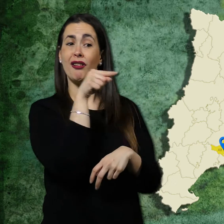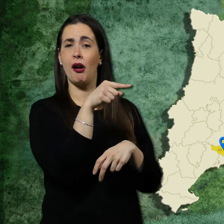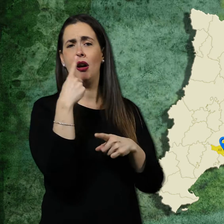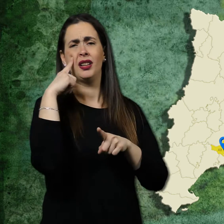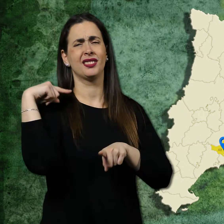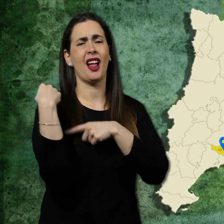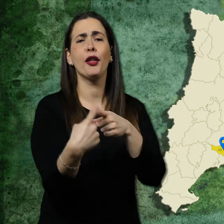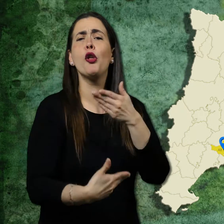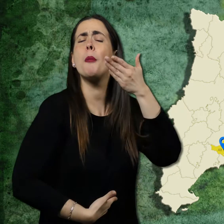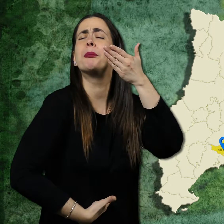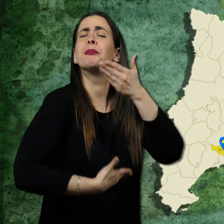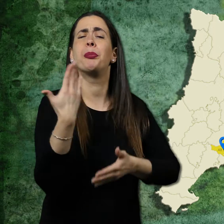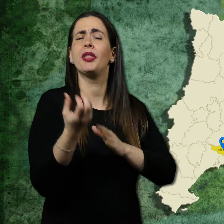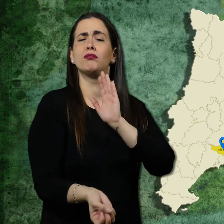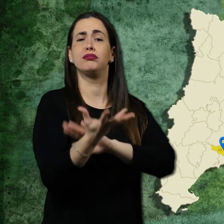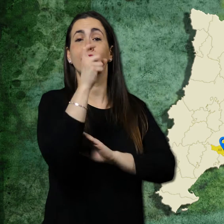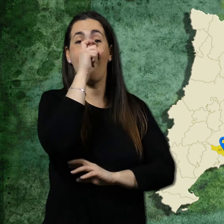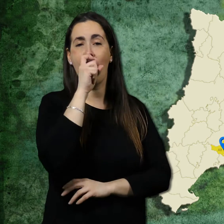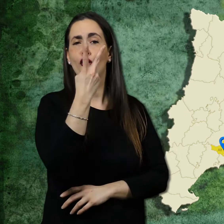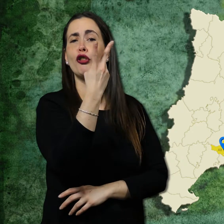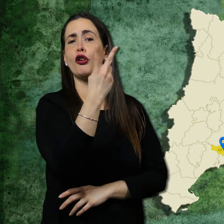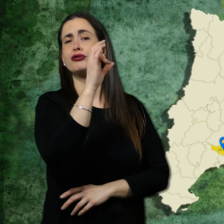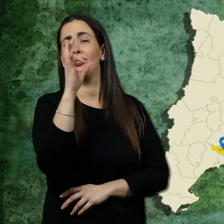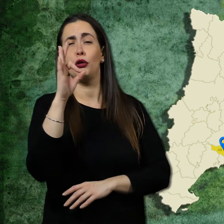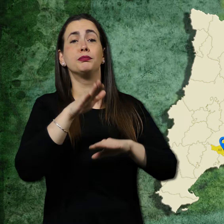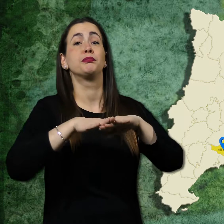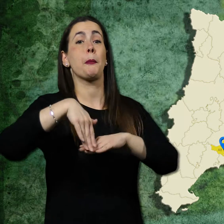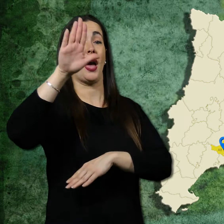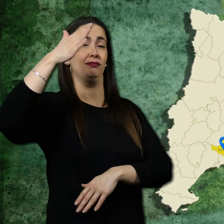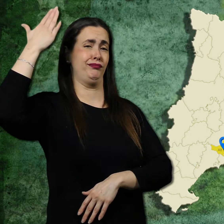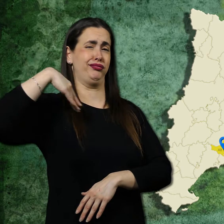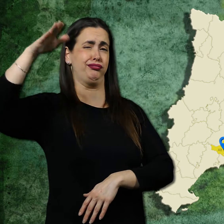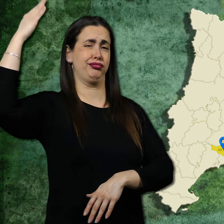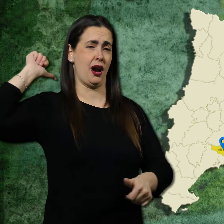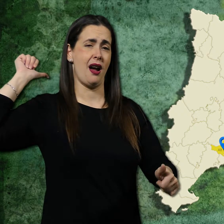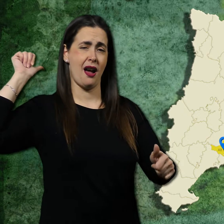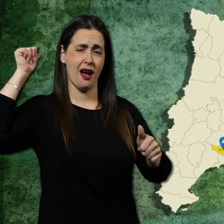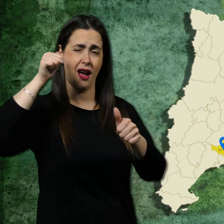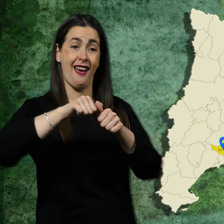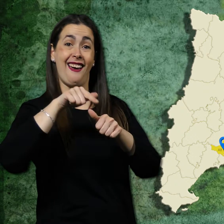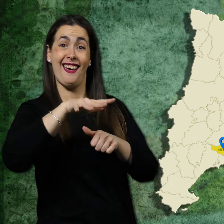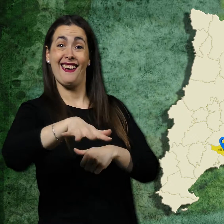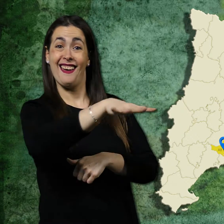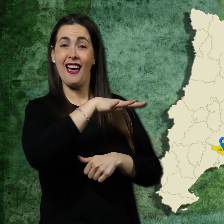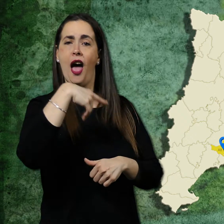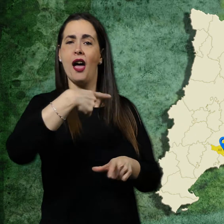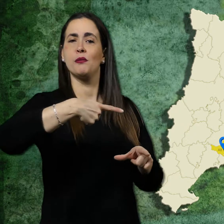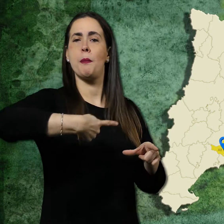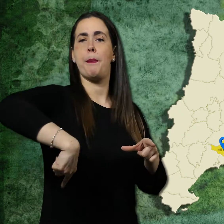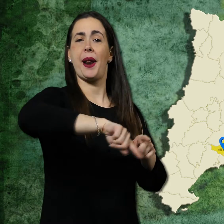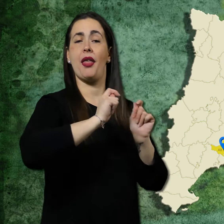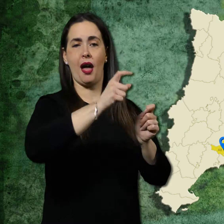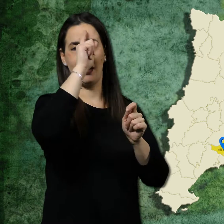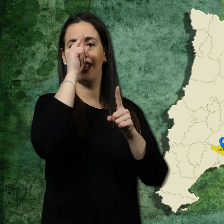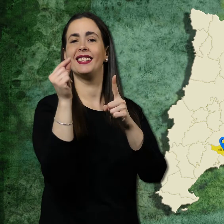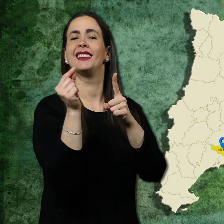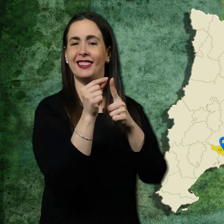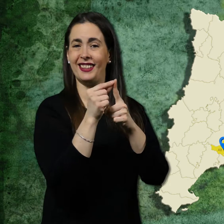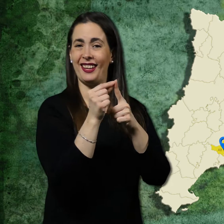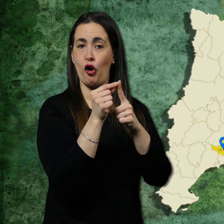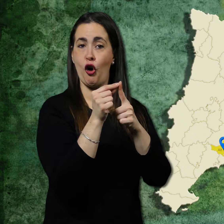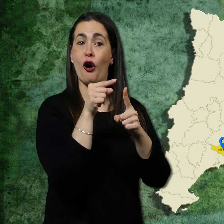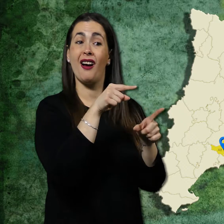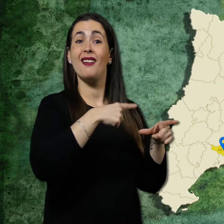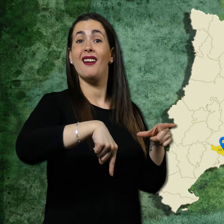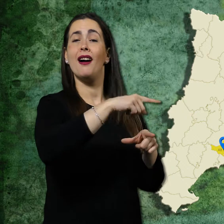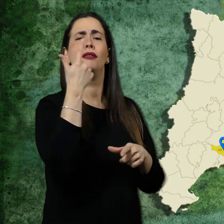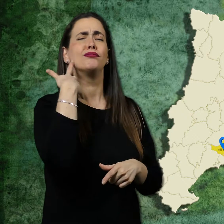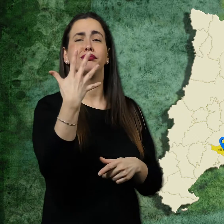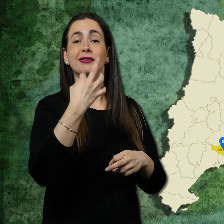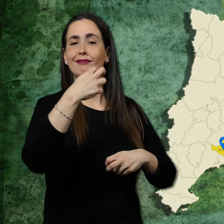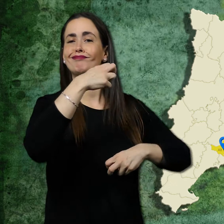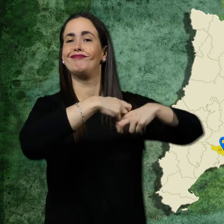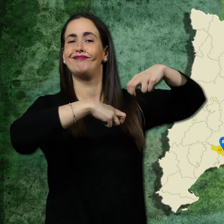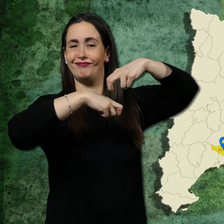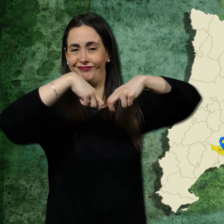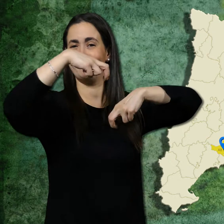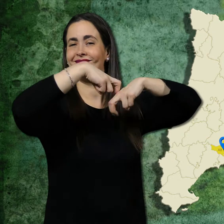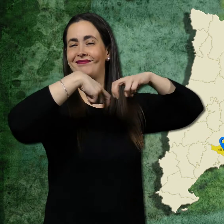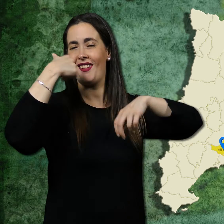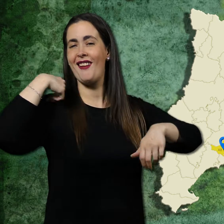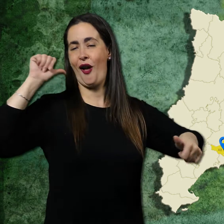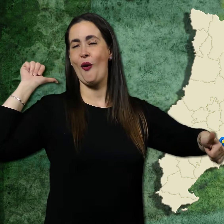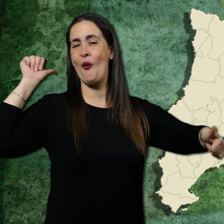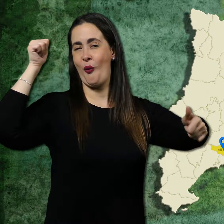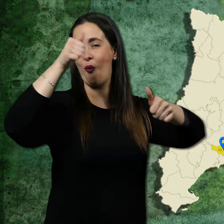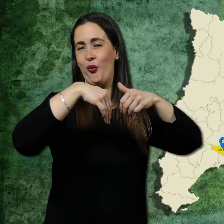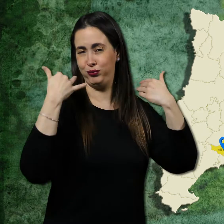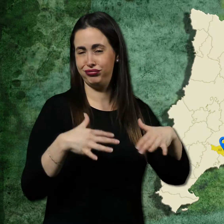una tradició que es remunta a més de 200 anys d'història i que té en la plaça del Blat la plaça castellera per excel·lència,